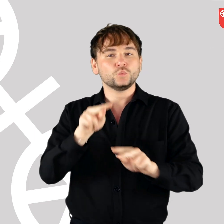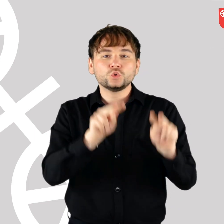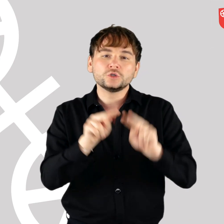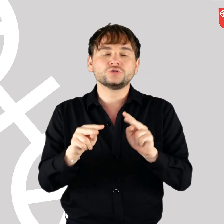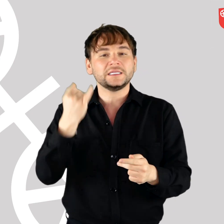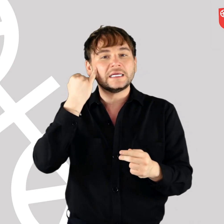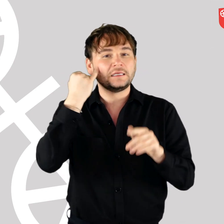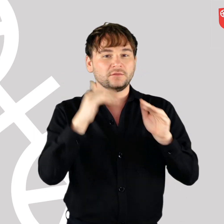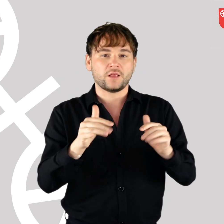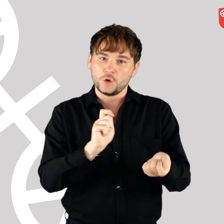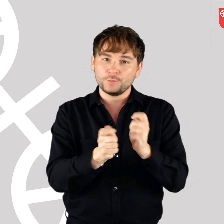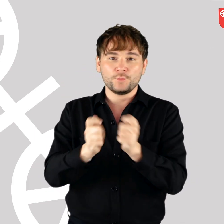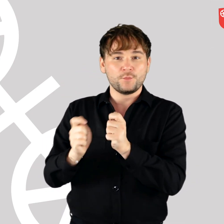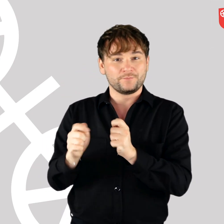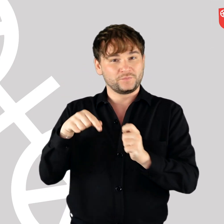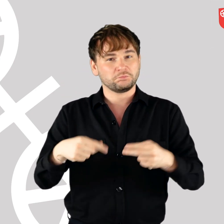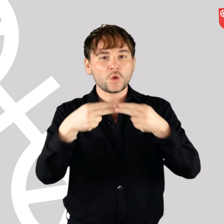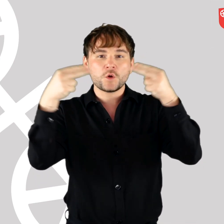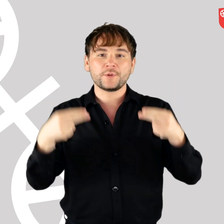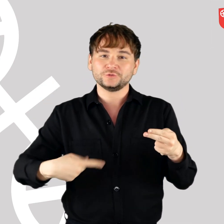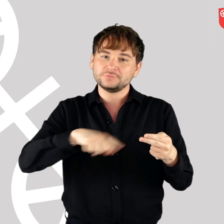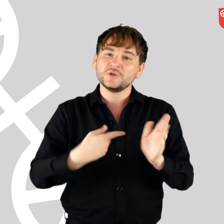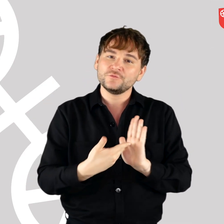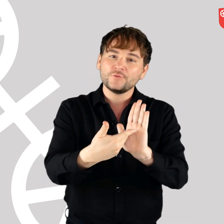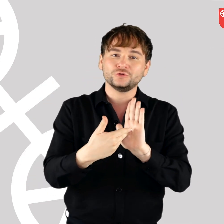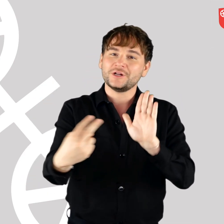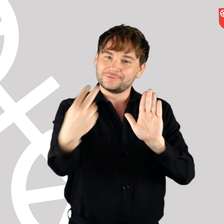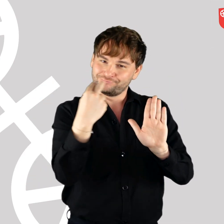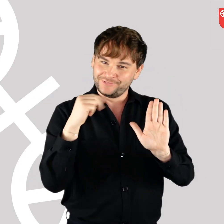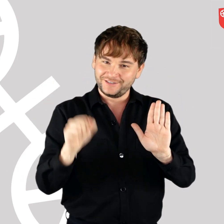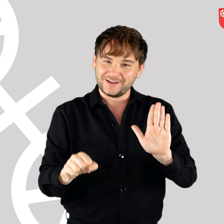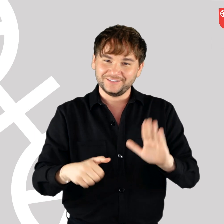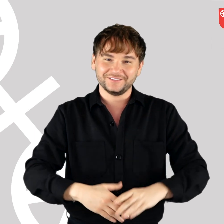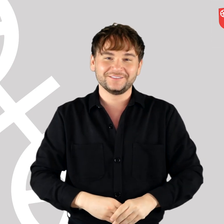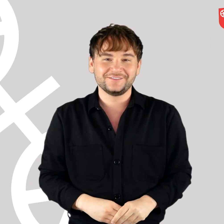Die verschiedenen Ideen dazu werden auf dieser Website vorgestellt.